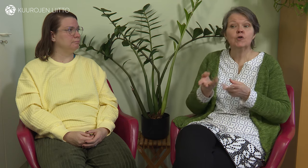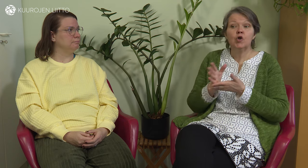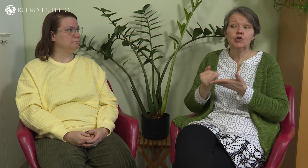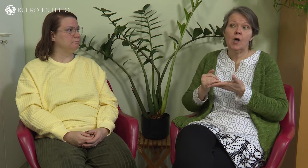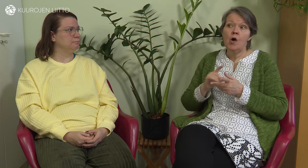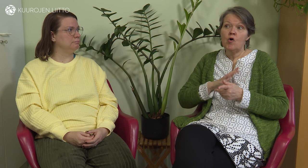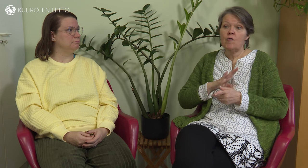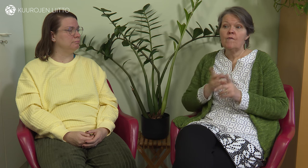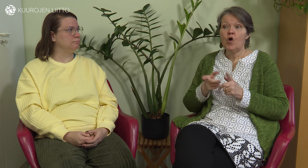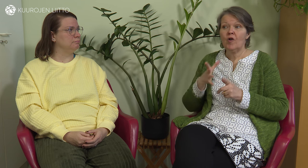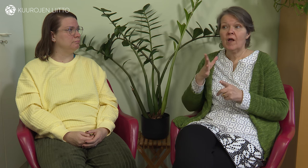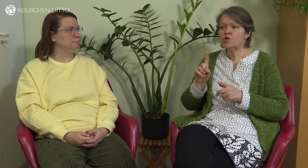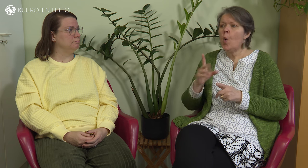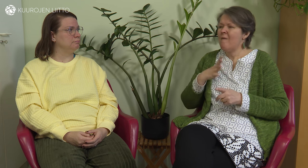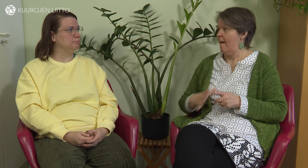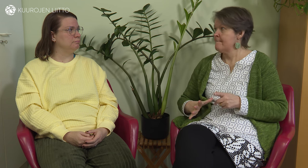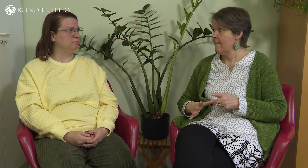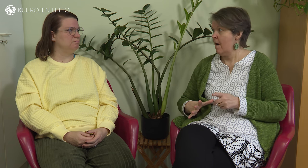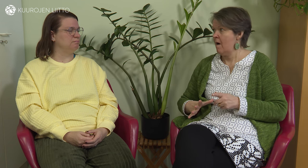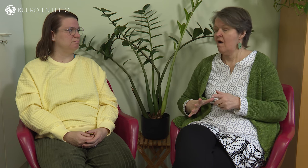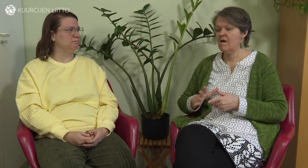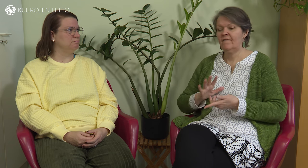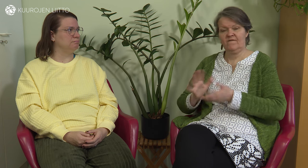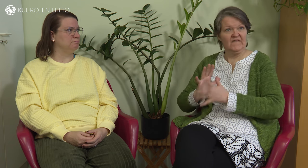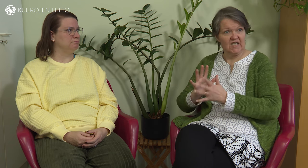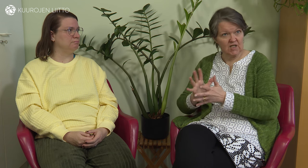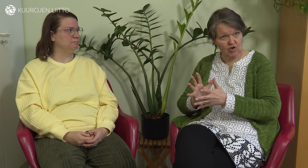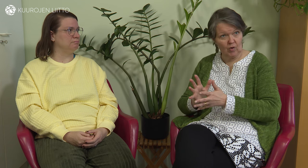Joillakin voi olla jokin muu vamma, jonka takia käyttää viittomakieltä.